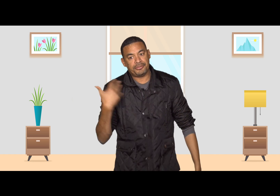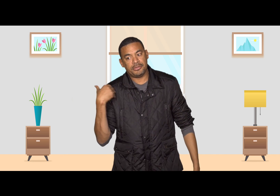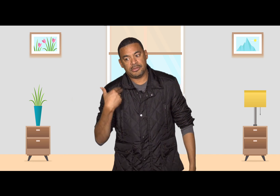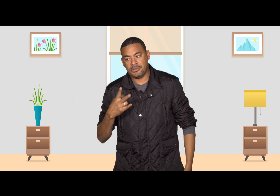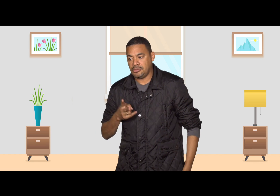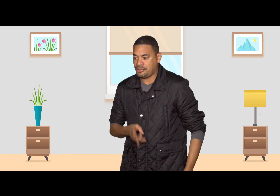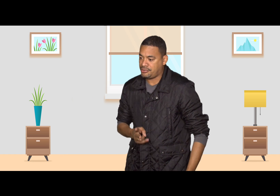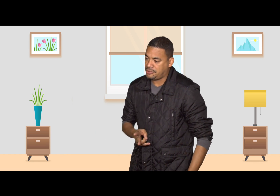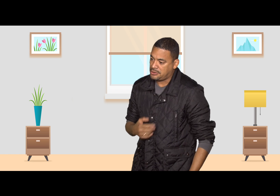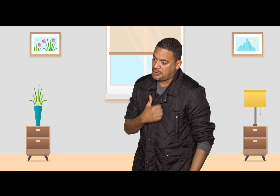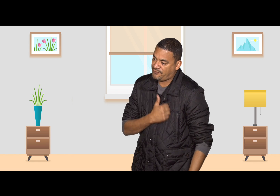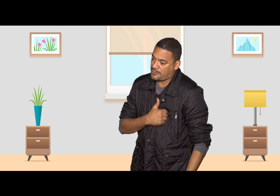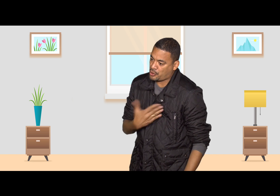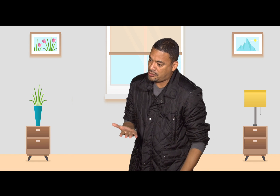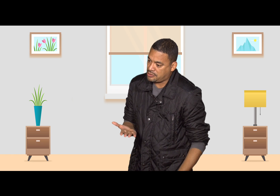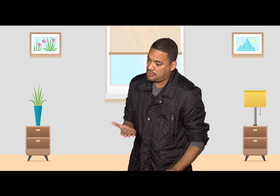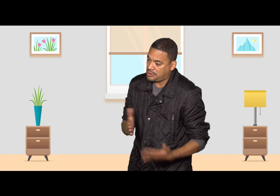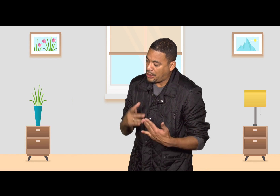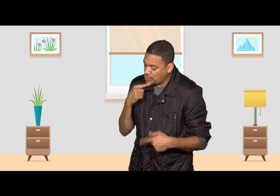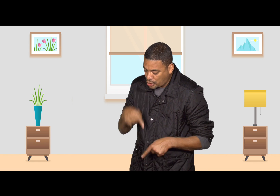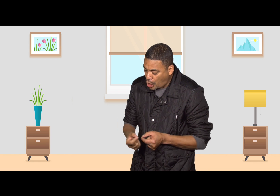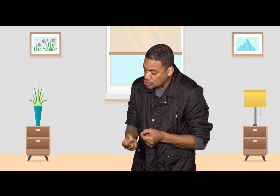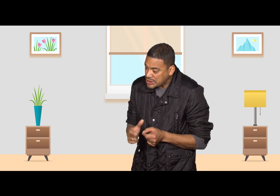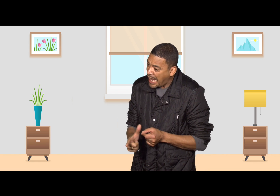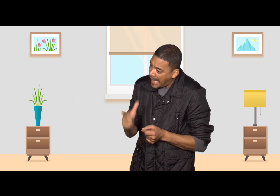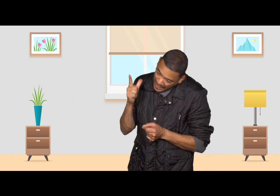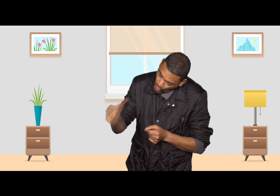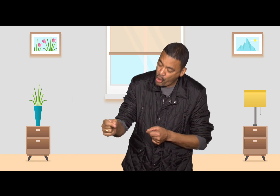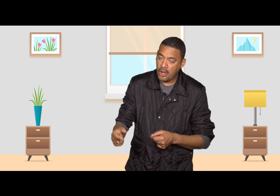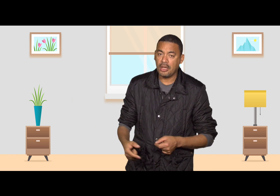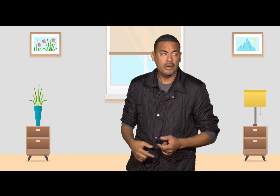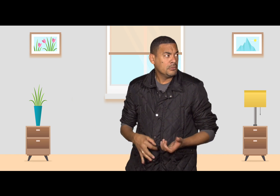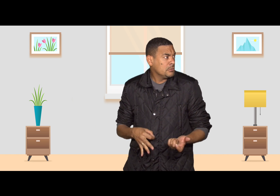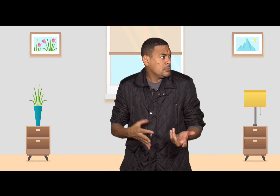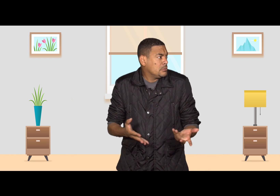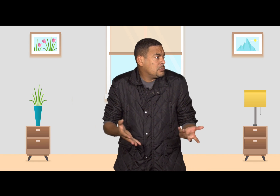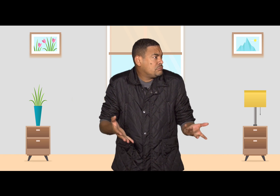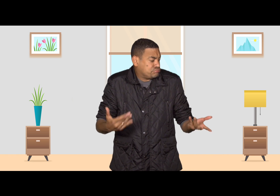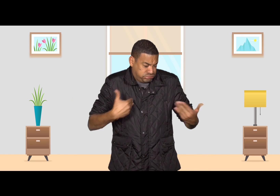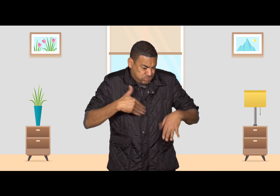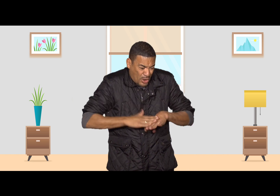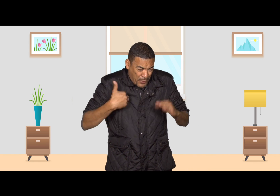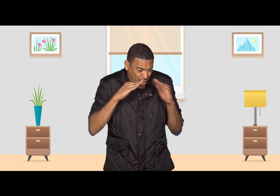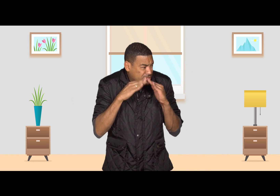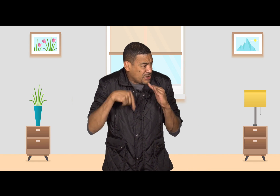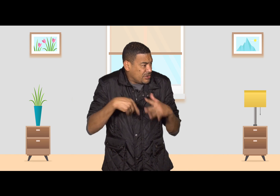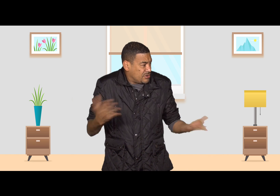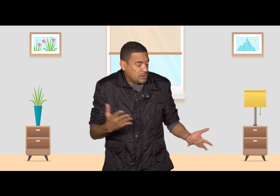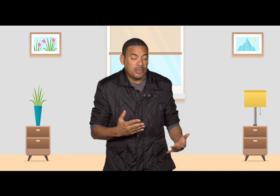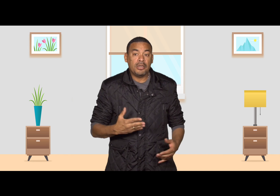Molesto, el padre caminó hasta donde estaba su hijo y le dijo: Por favor, ya te dije que fueras a tocar lejos, pero sigues cerca, vete más lejos. Pero no es mi culpa, estoy en mi casa.